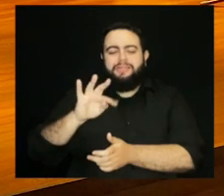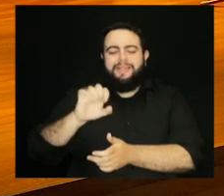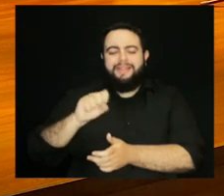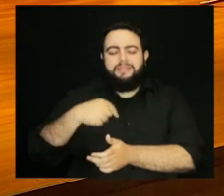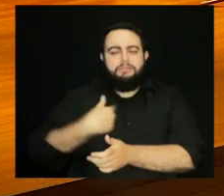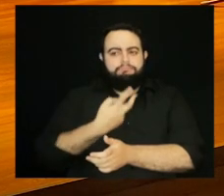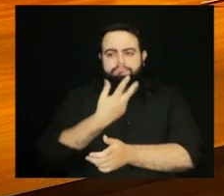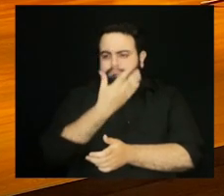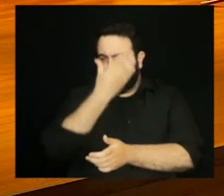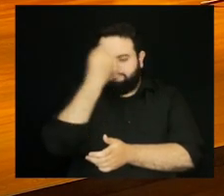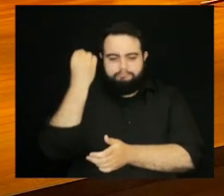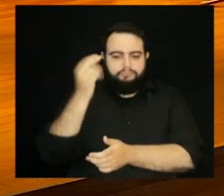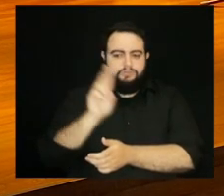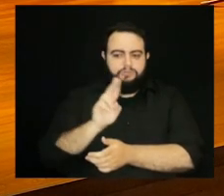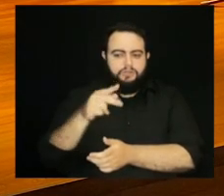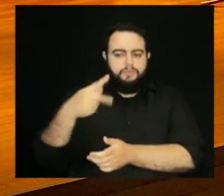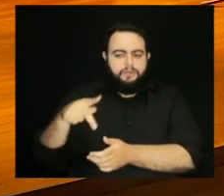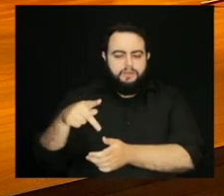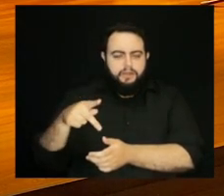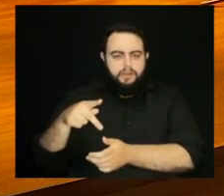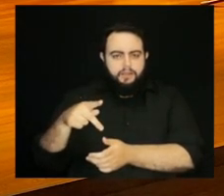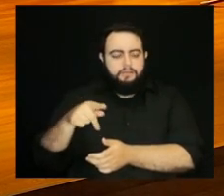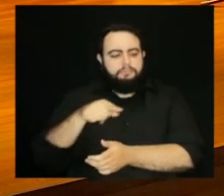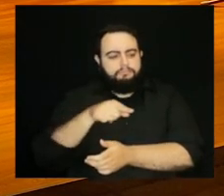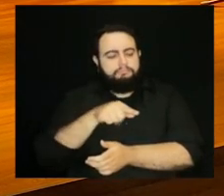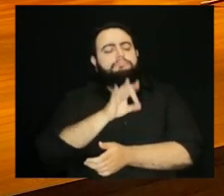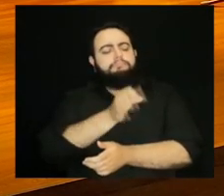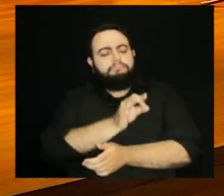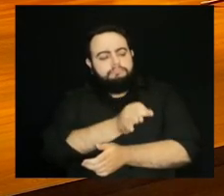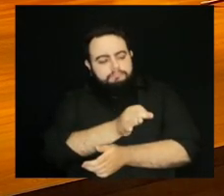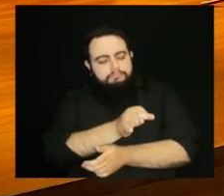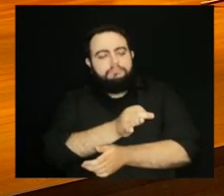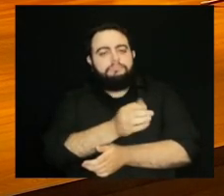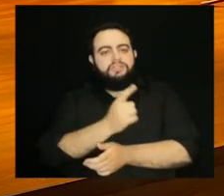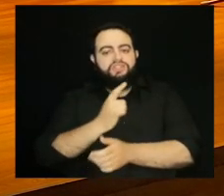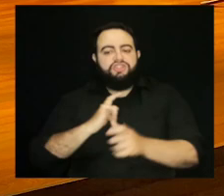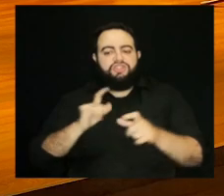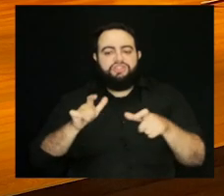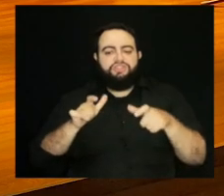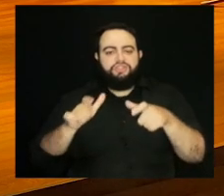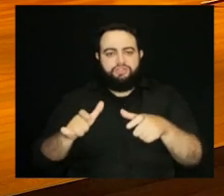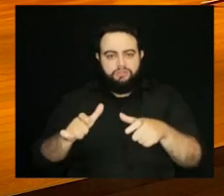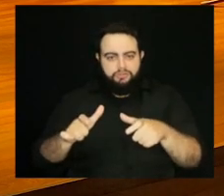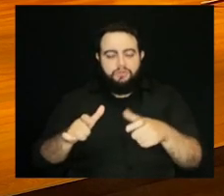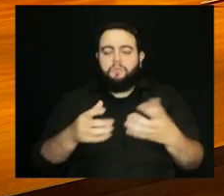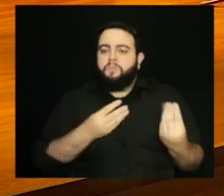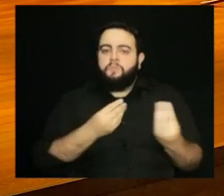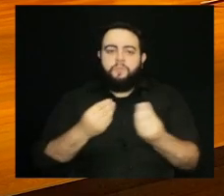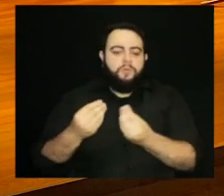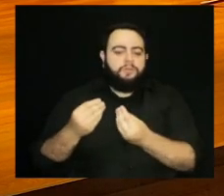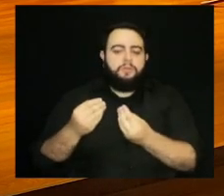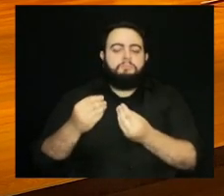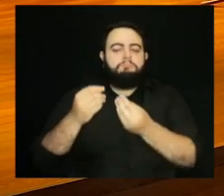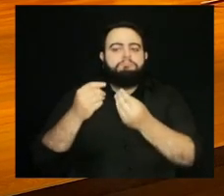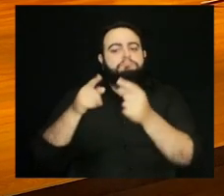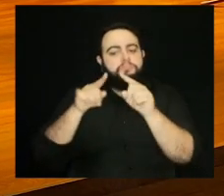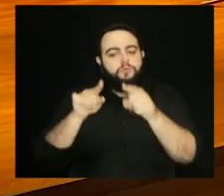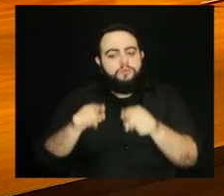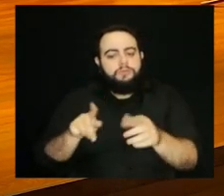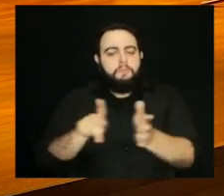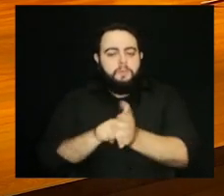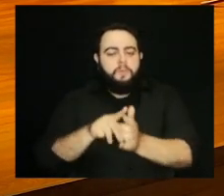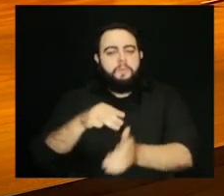pode ser, enfim, gravou um disco com várias músicas dele, do Mingote, e era essa onda